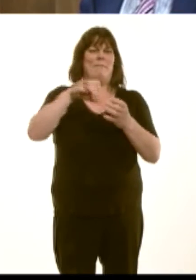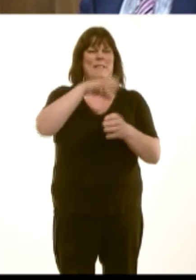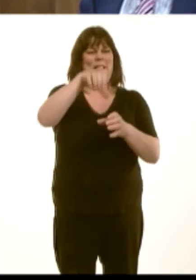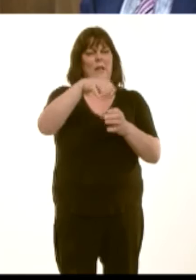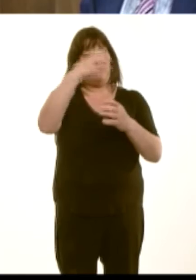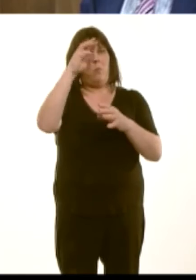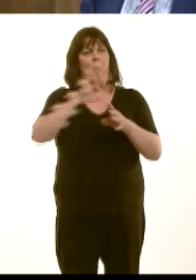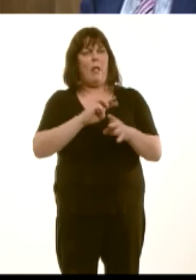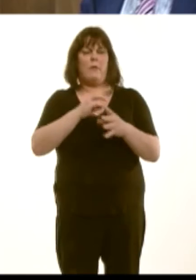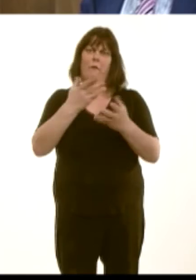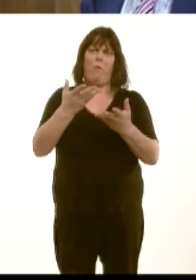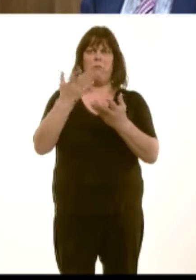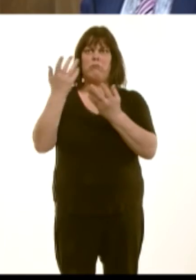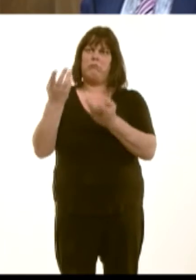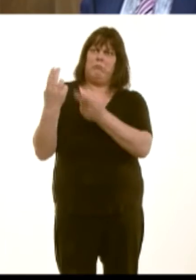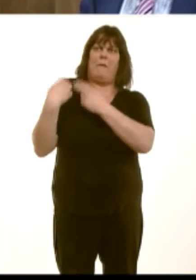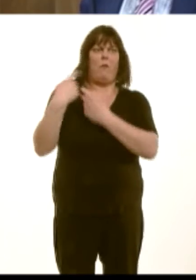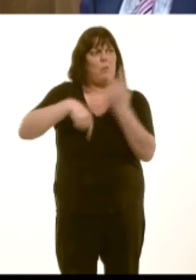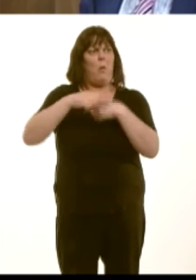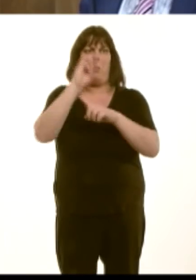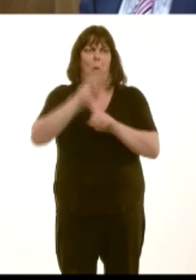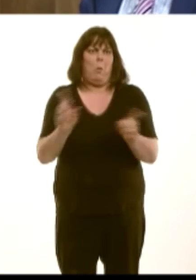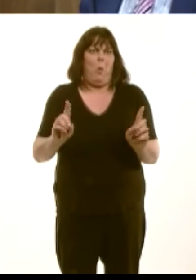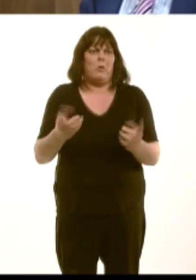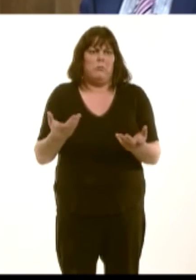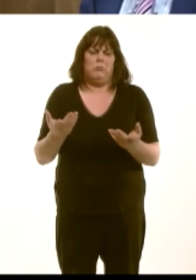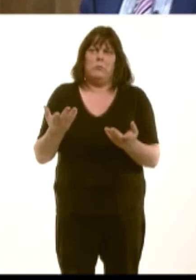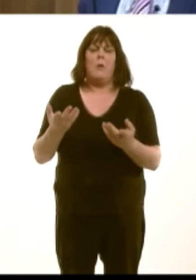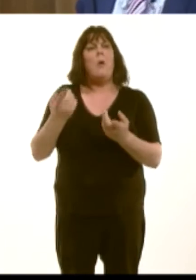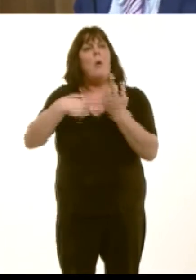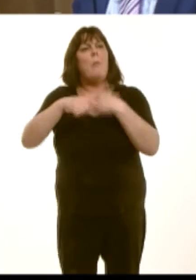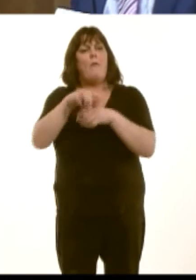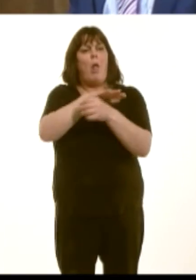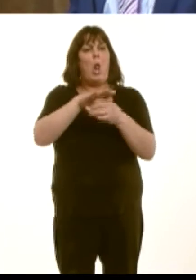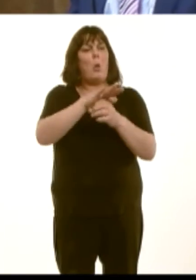i sicrhau pa bwerau y dylid eu rhoi iddyn nhwóa hefyd i gynghorau trefi a chymunedau.